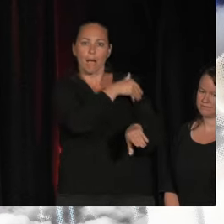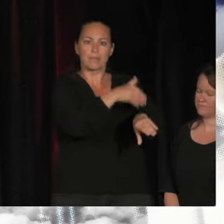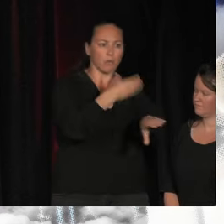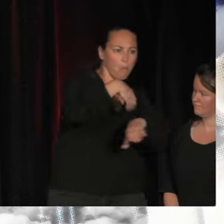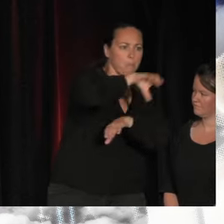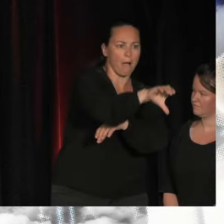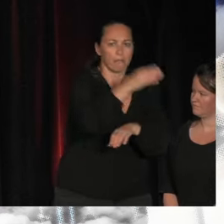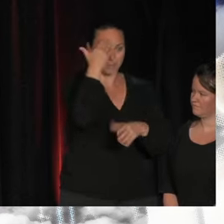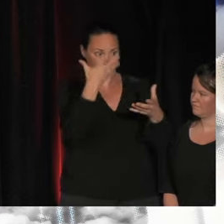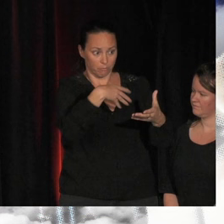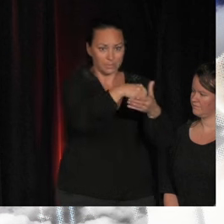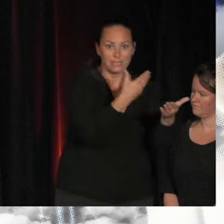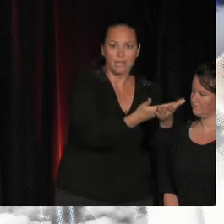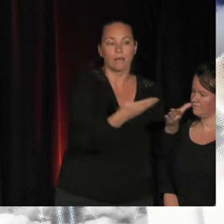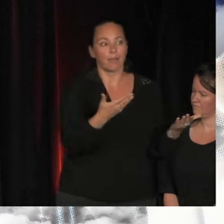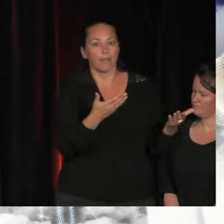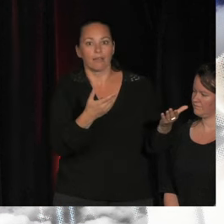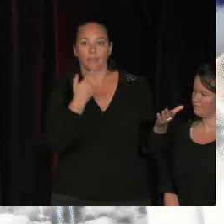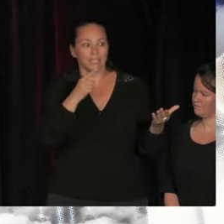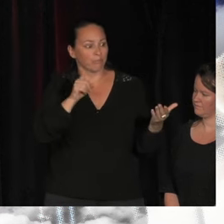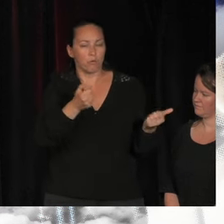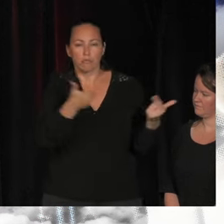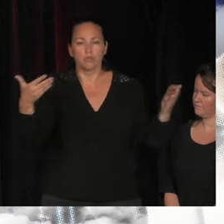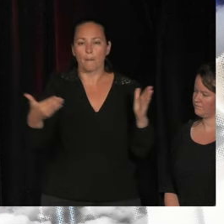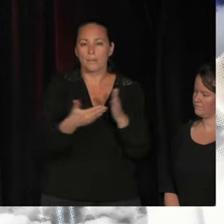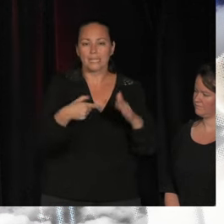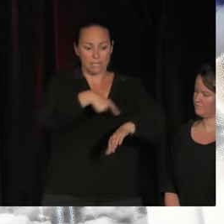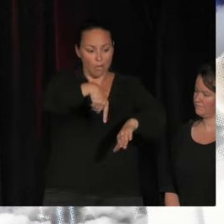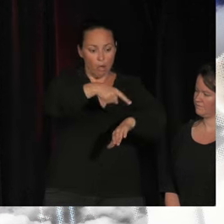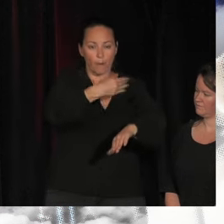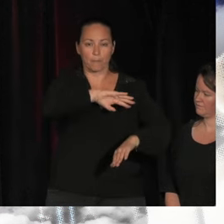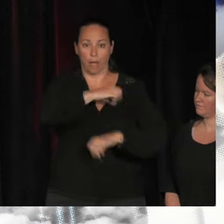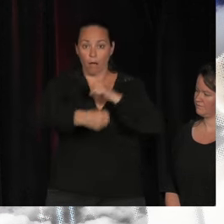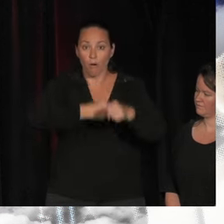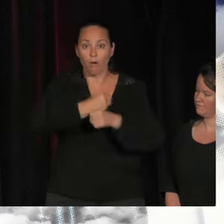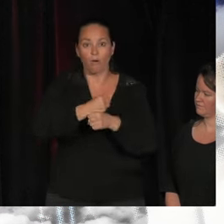à ce stade-là, ça demande des milliers d'heures par an, un athlète ou une